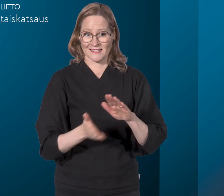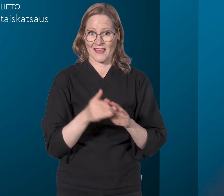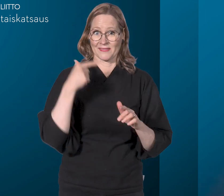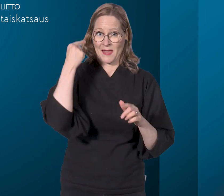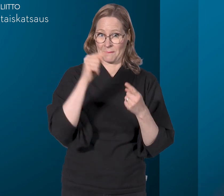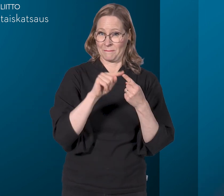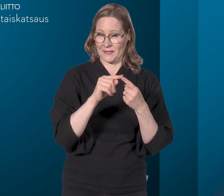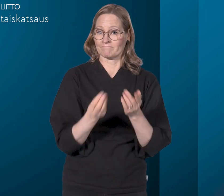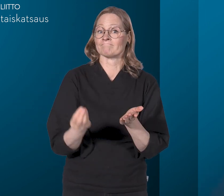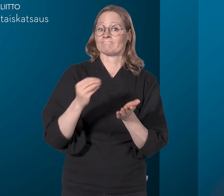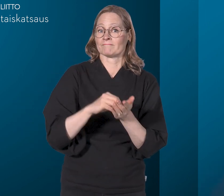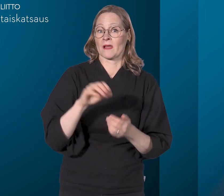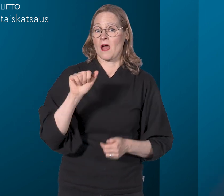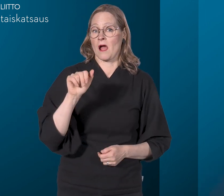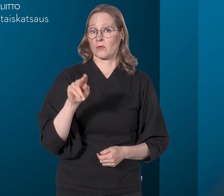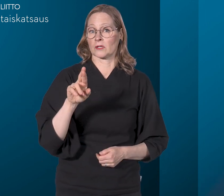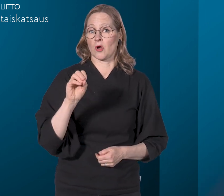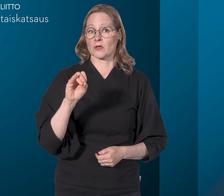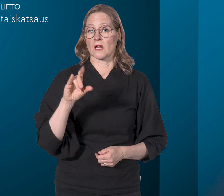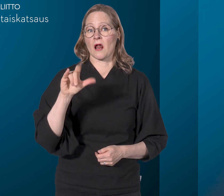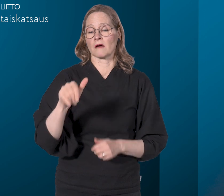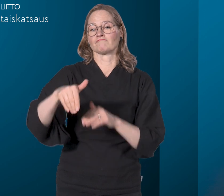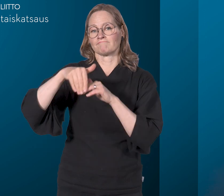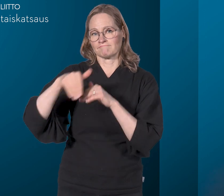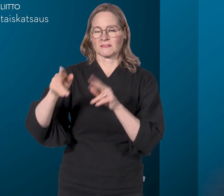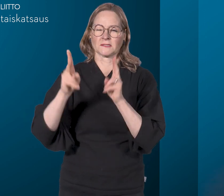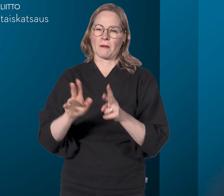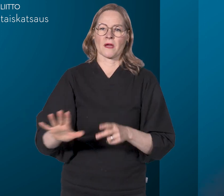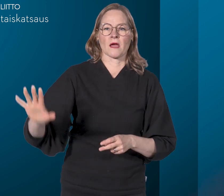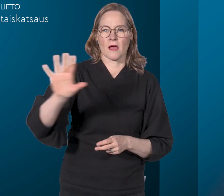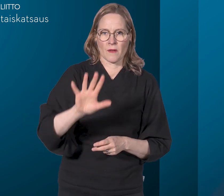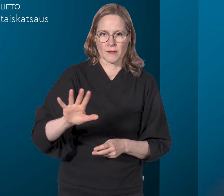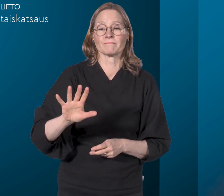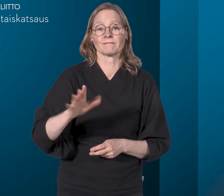Kanta-Hämeen lisäksi Auroila jatkaa samalla alueella: